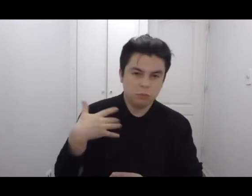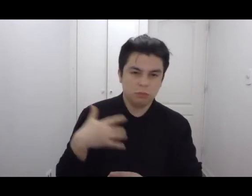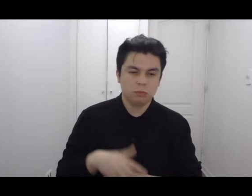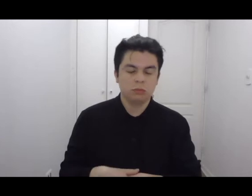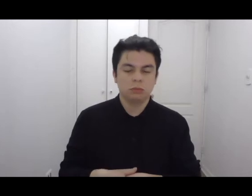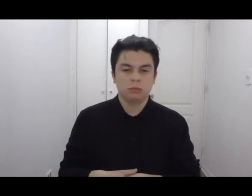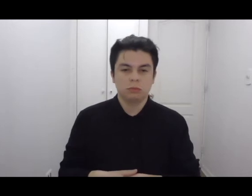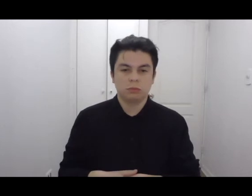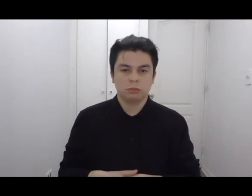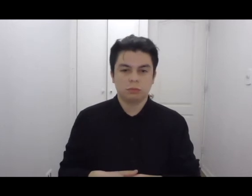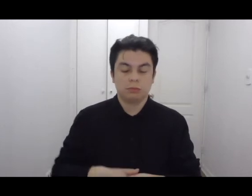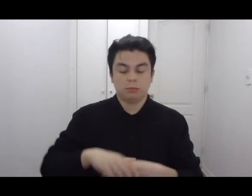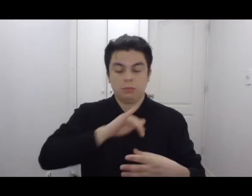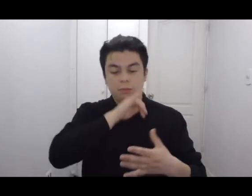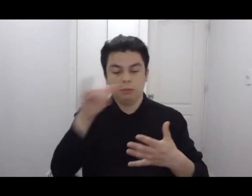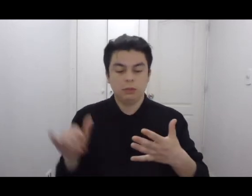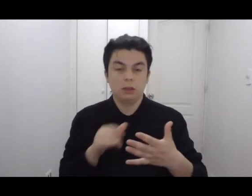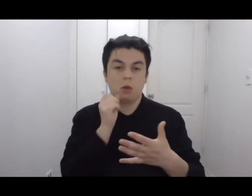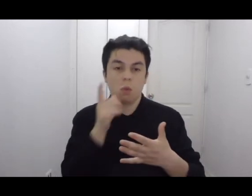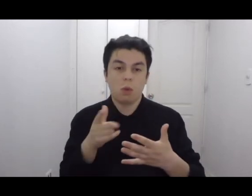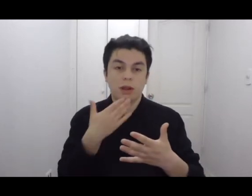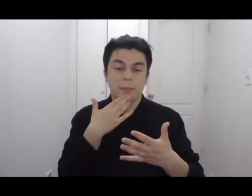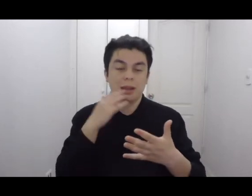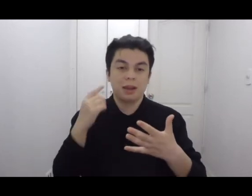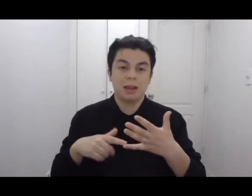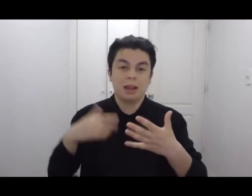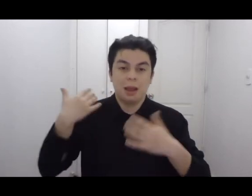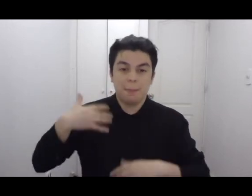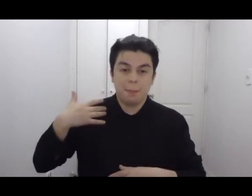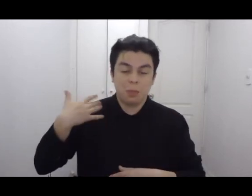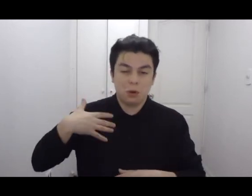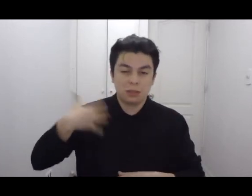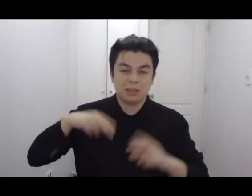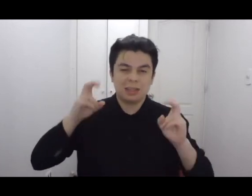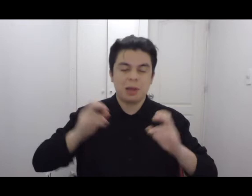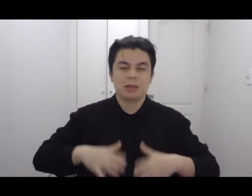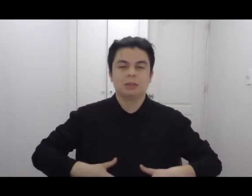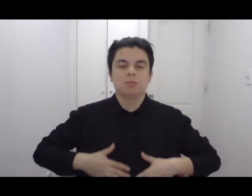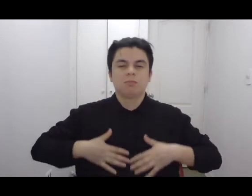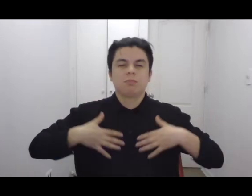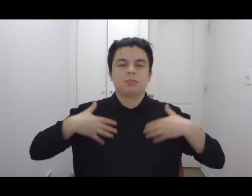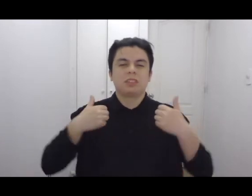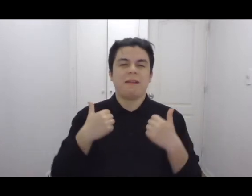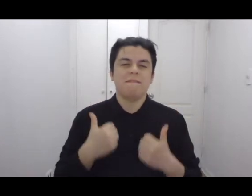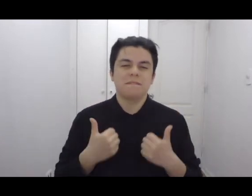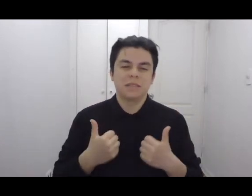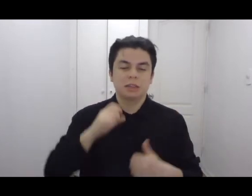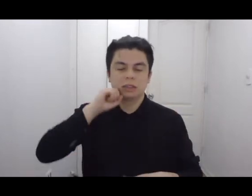y no menos importante o igual de importante el bienestar que en el fondo tienes que tener